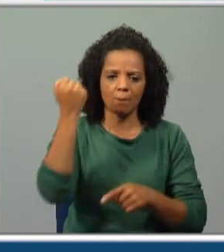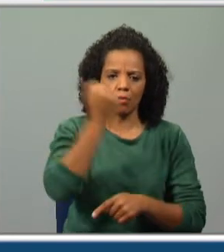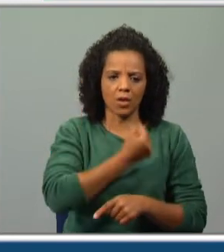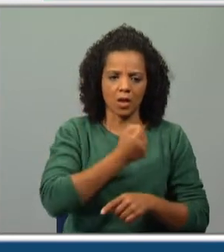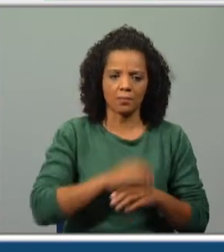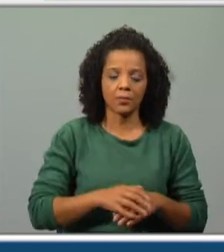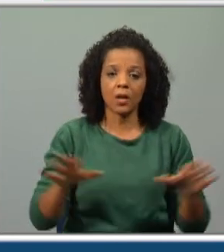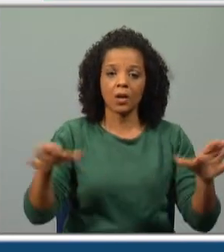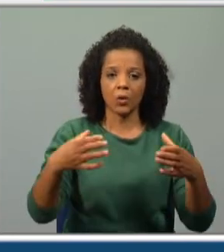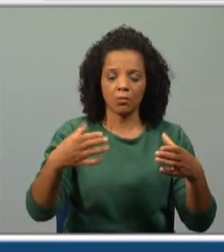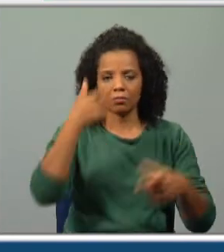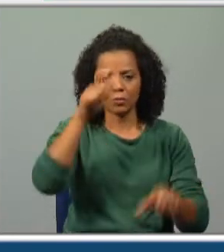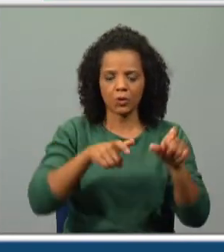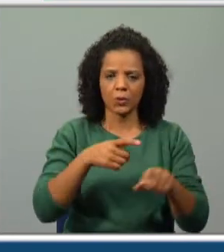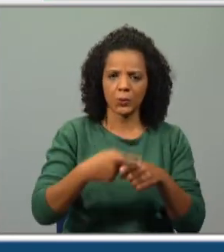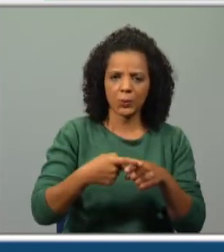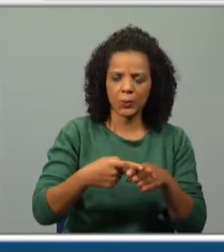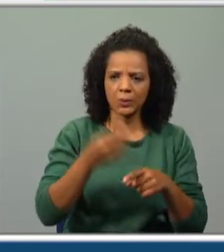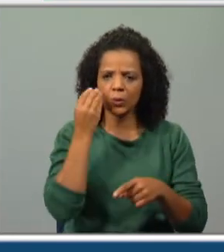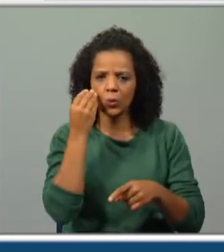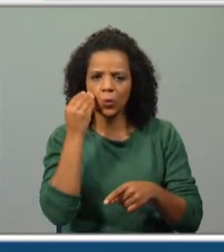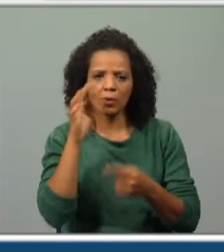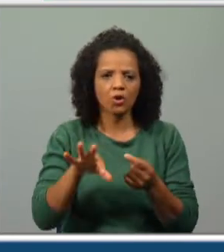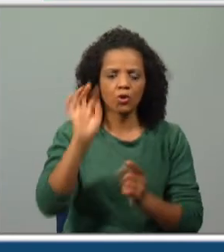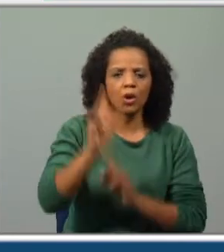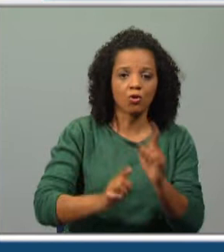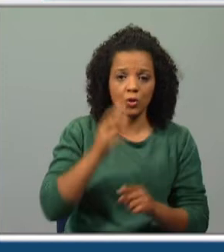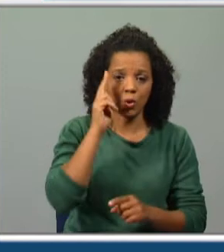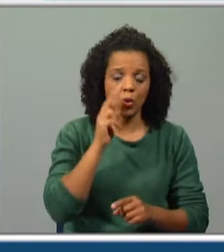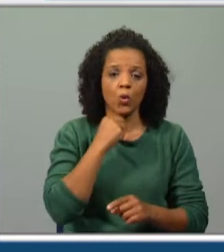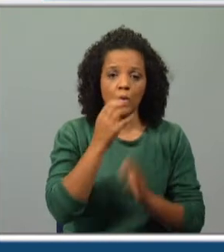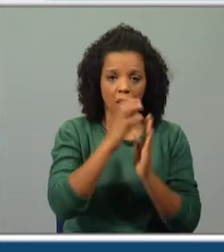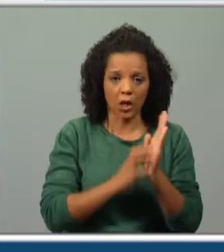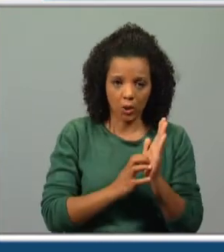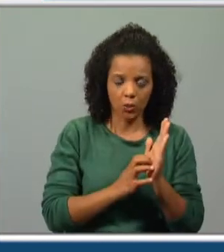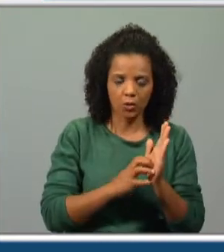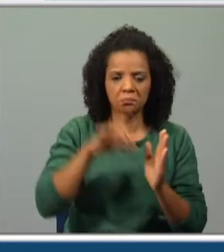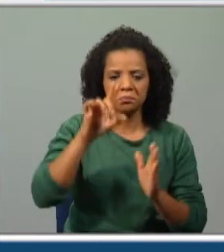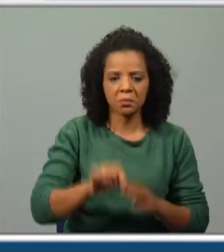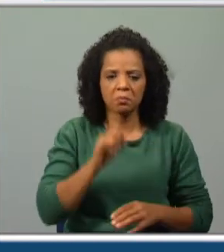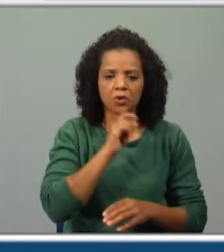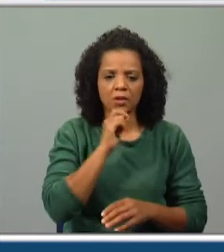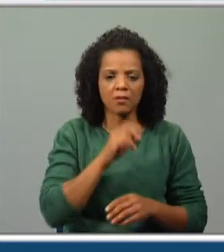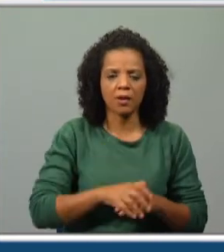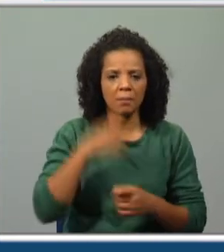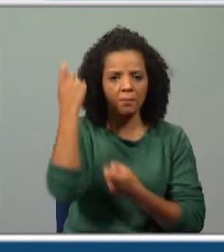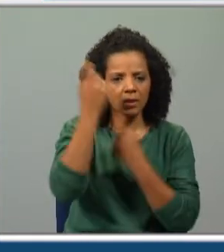a corte estava espectando quanto ao tesouro que há aí a escolher o narrador 法院期待著寶那裡選敘述者 que é o iniciante traz eventualmente traduzido os pensamentos de quem 這是初學者最終帶來的翻譯了那些人的想法